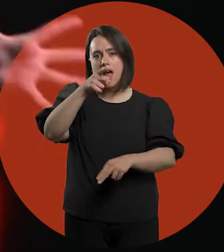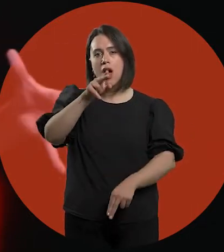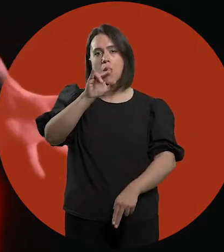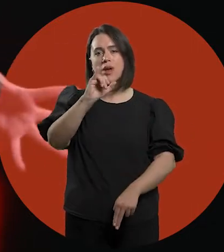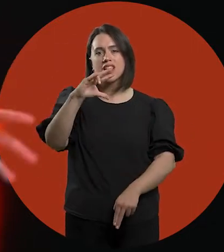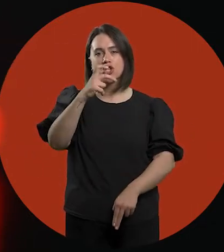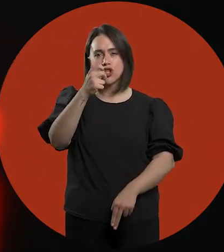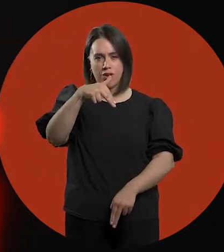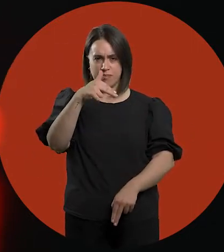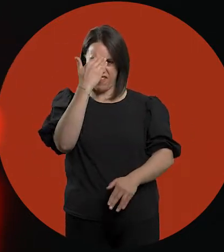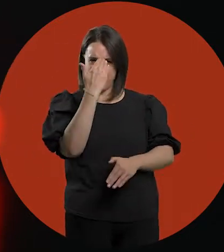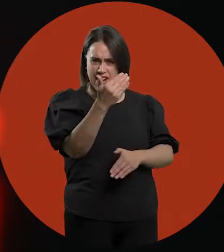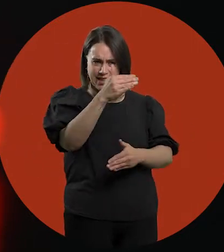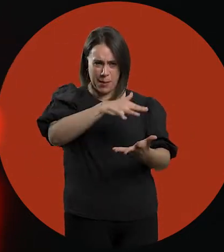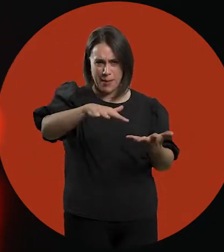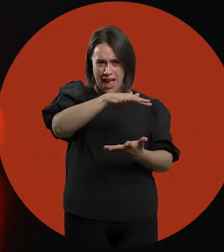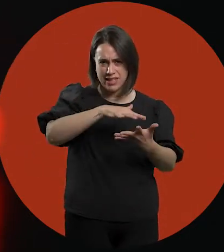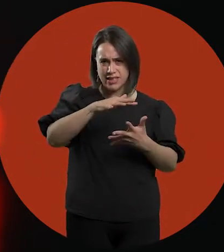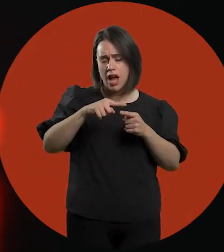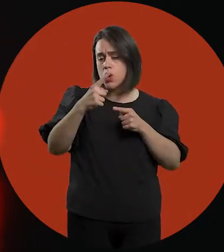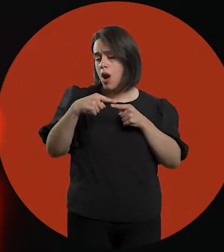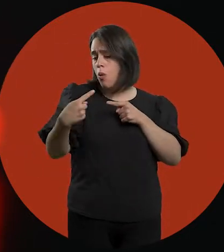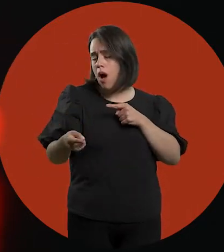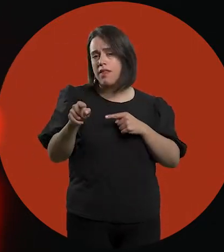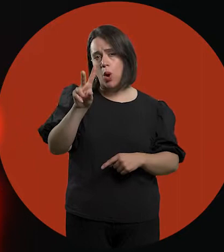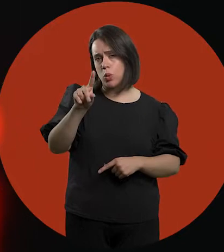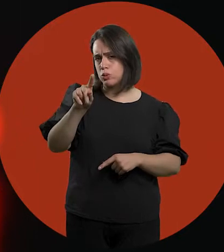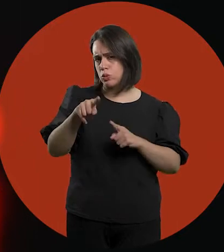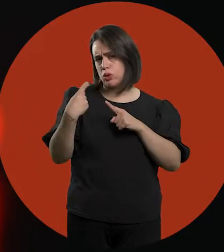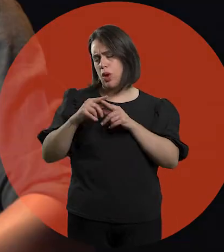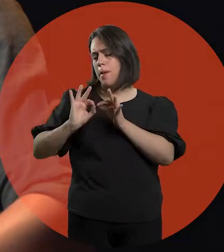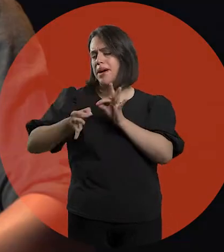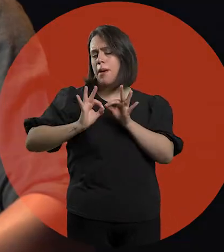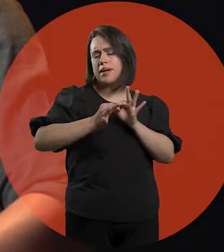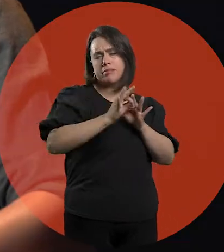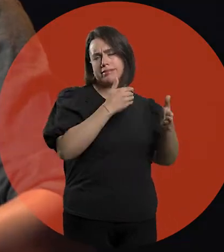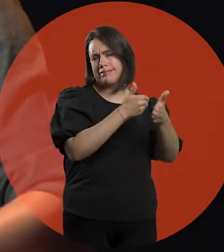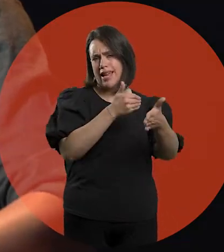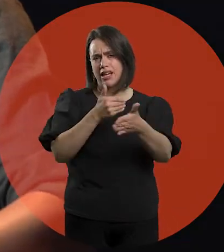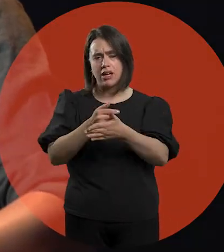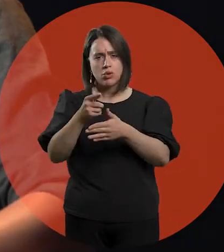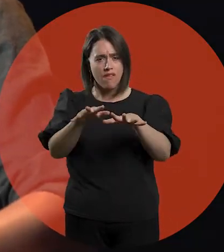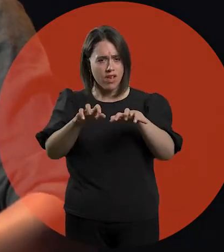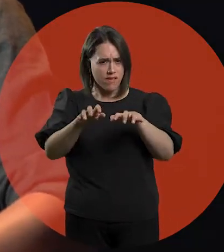al frente de la plaza y a una cuadrita de UTU. Así que me queda bastante todo cerca. ¿Siempre viviste ahí? ¿Naciste ahí? No, no.